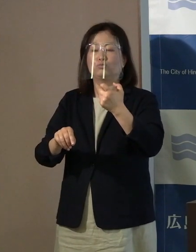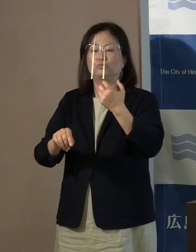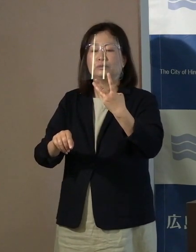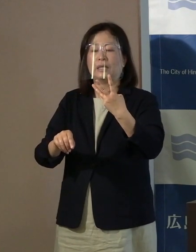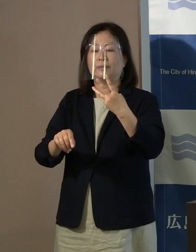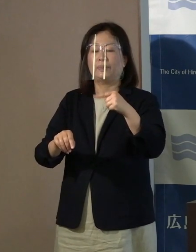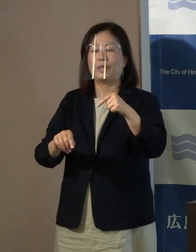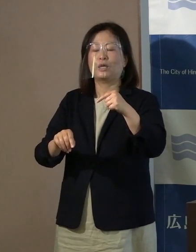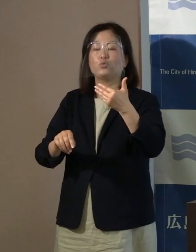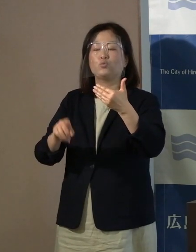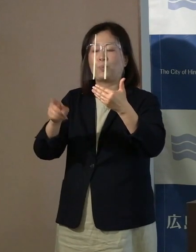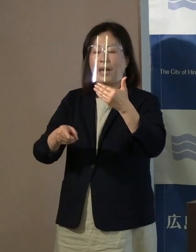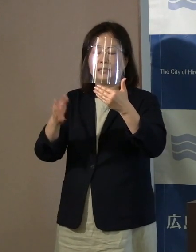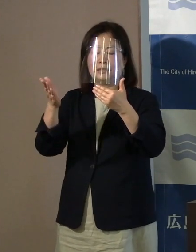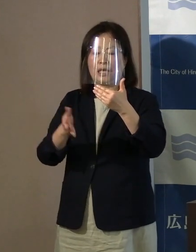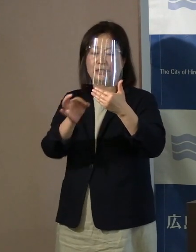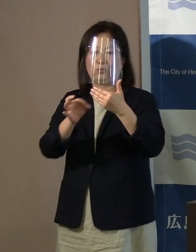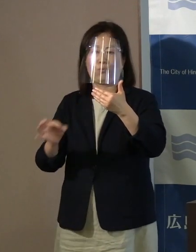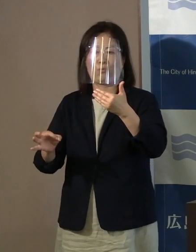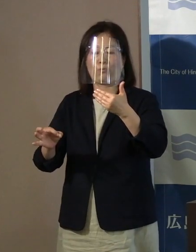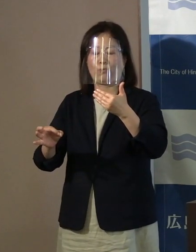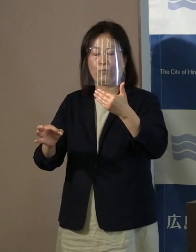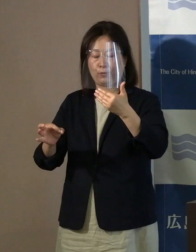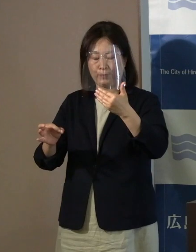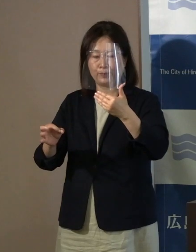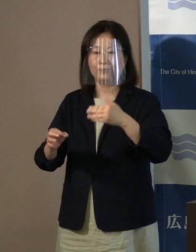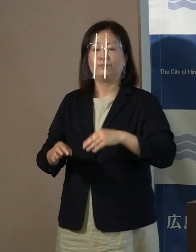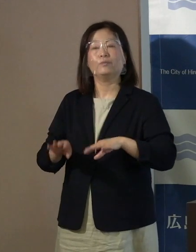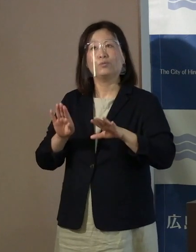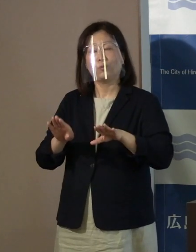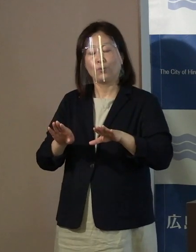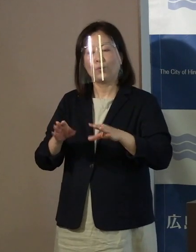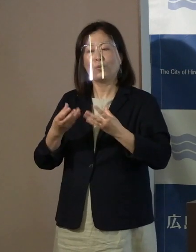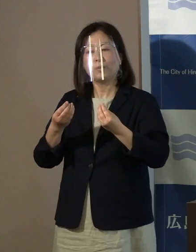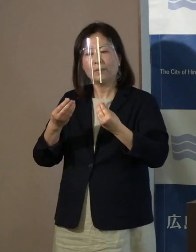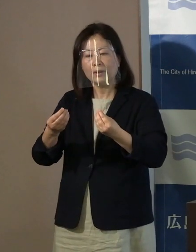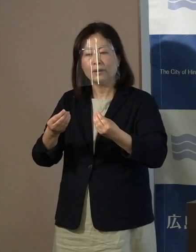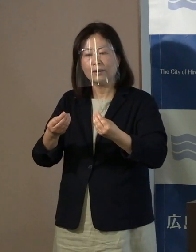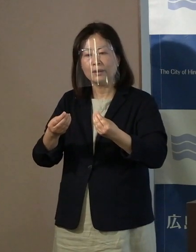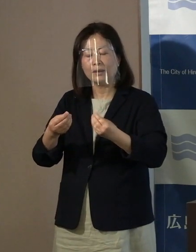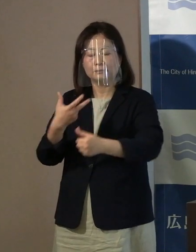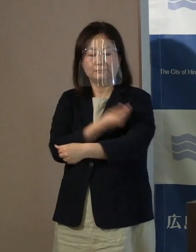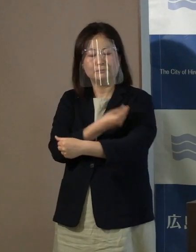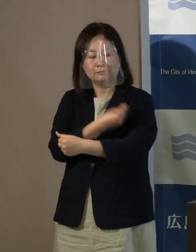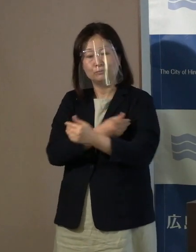したがって､このペースで接種が進むならば､